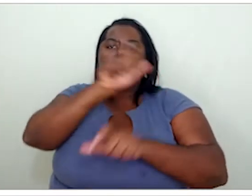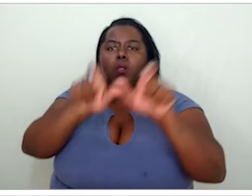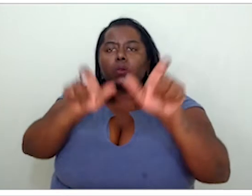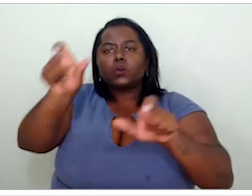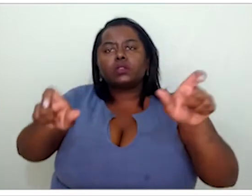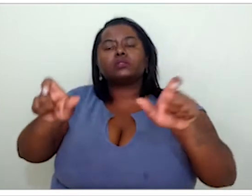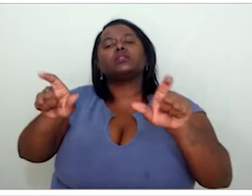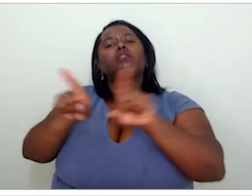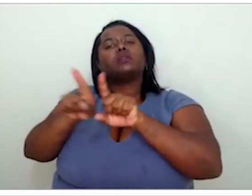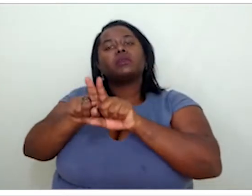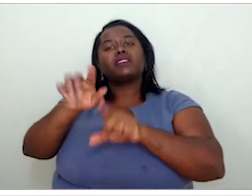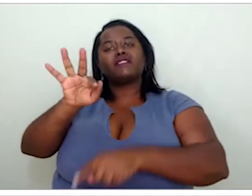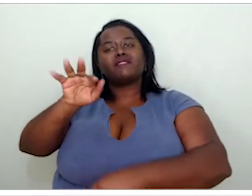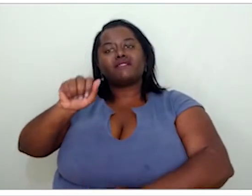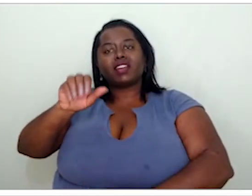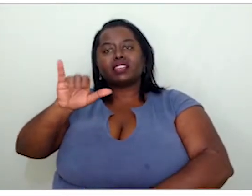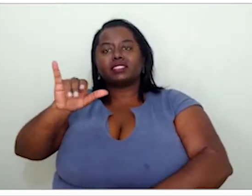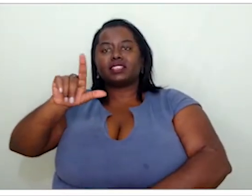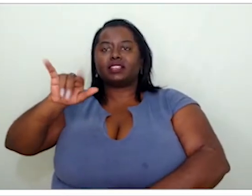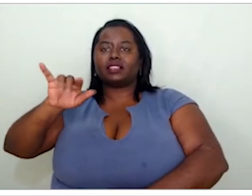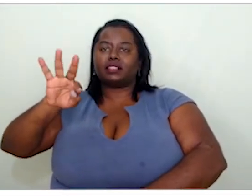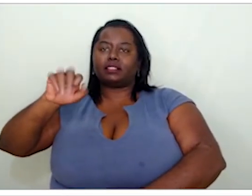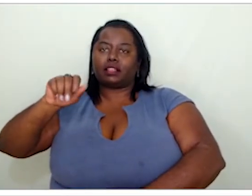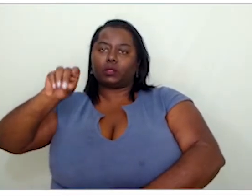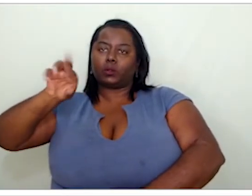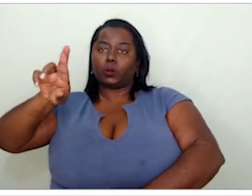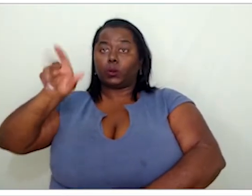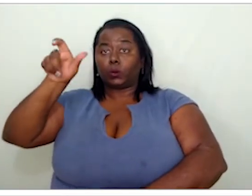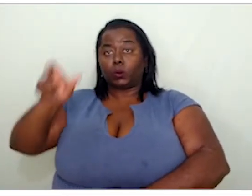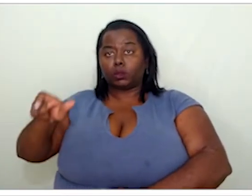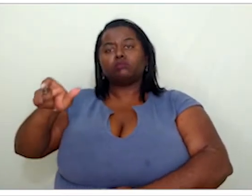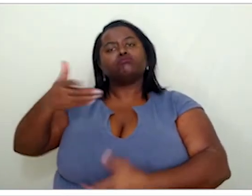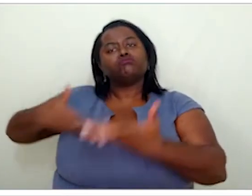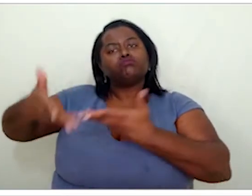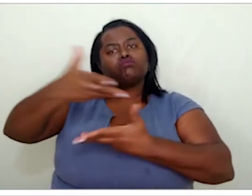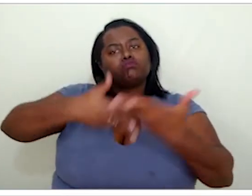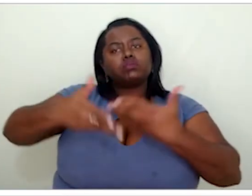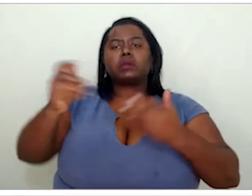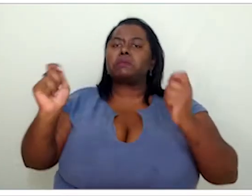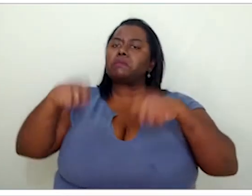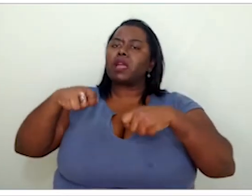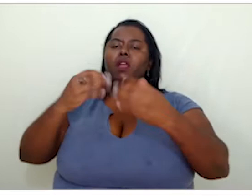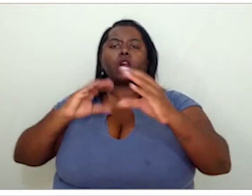puede haber comunicación y discusión, tutoría